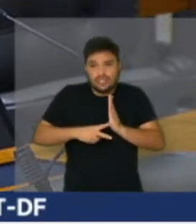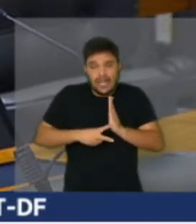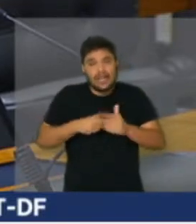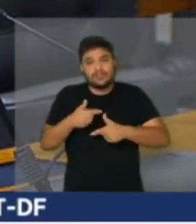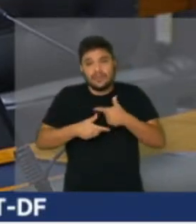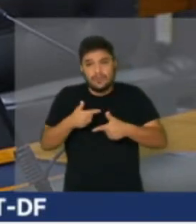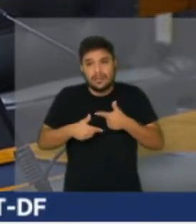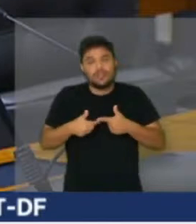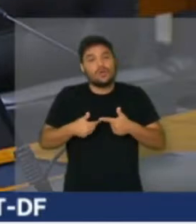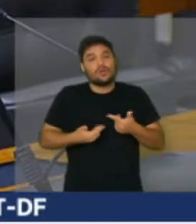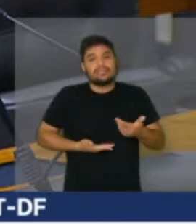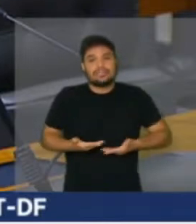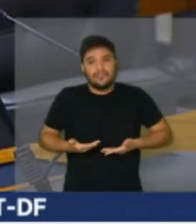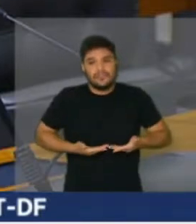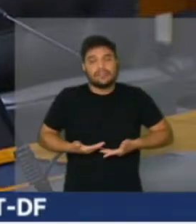PRESTAM SERVIÇO E OCUPAVA UMA DIRETORIA E UMA ATUAÇÃO NO